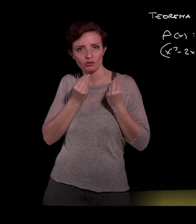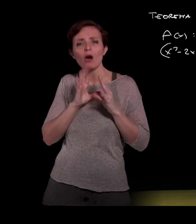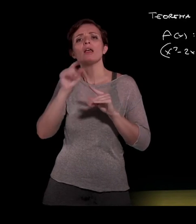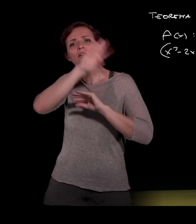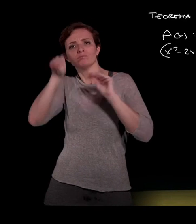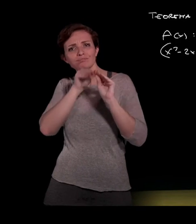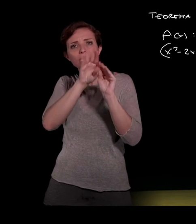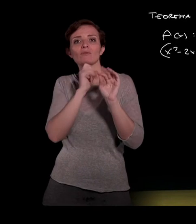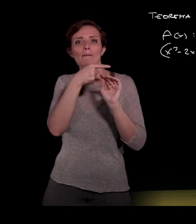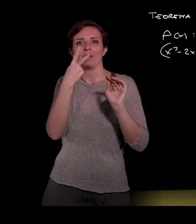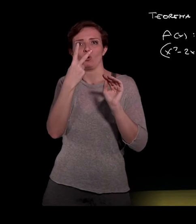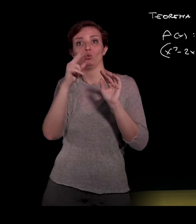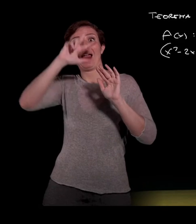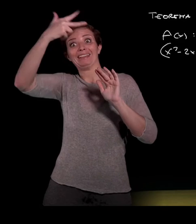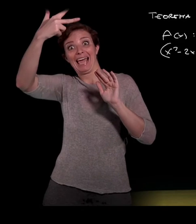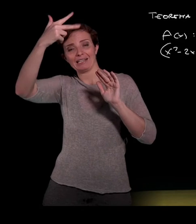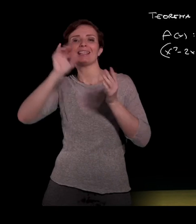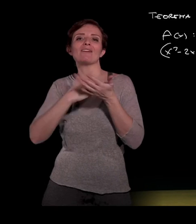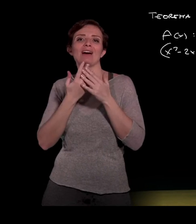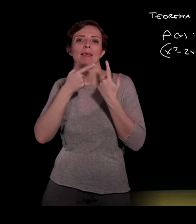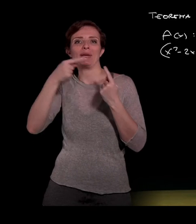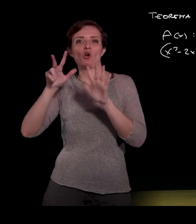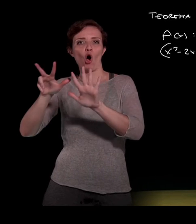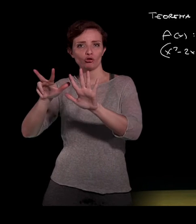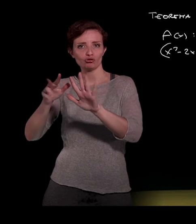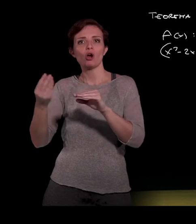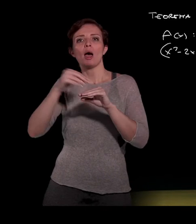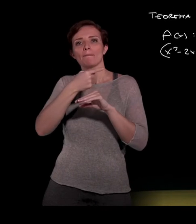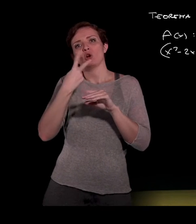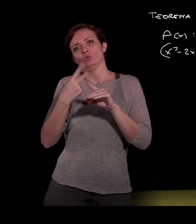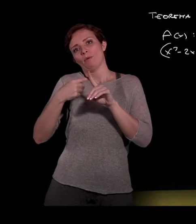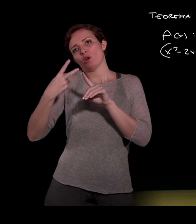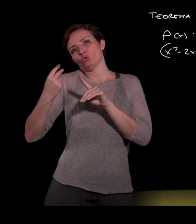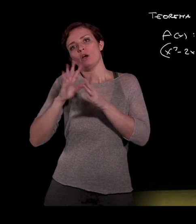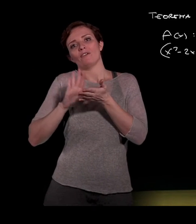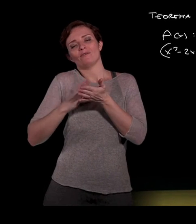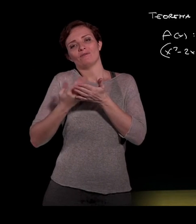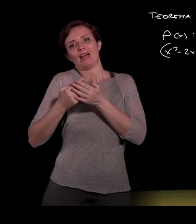Notiamo che avremo -2³ che è pari a -8, 2∙-2 che è pari a +4, e +5,